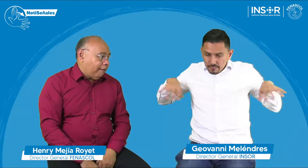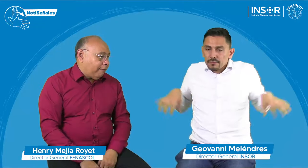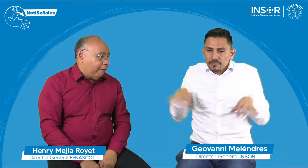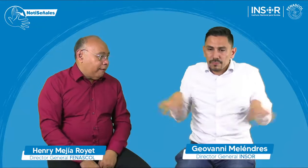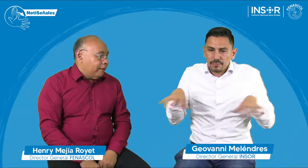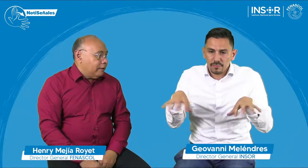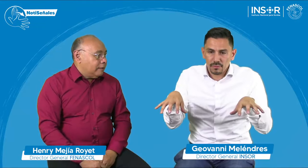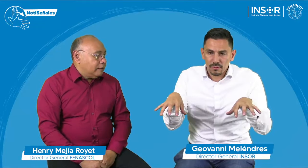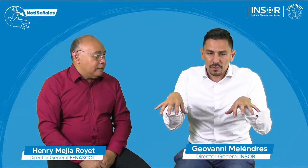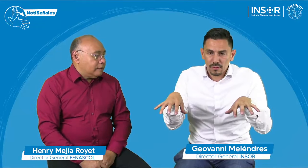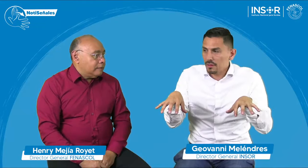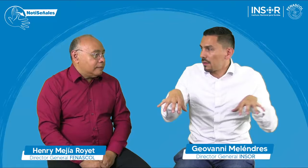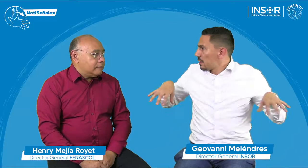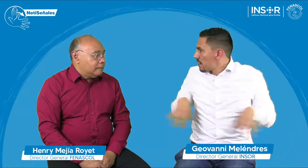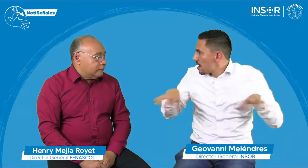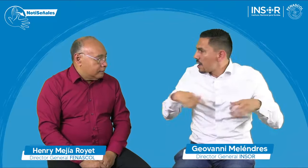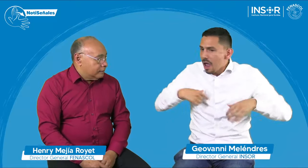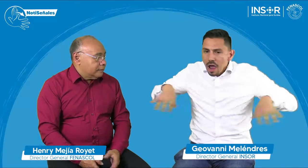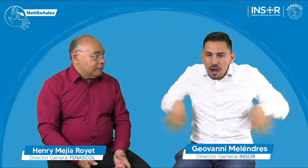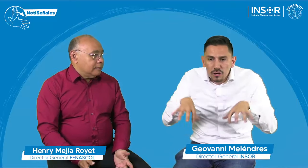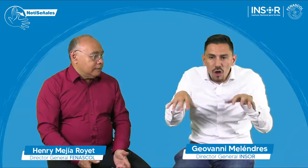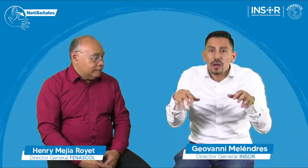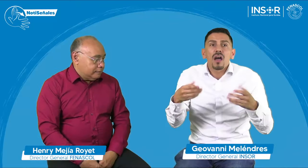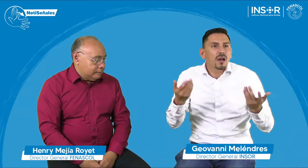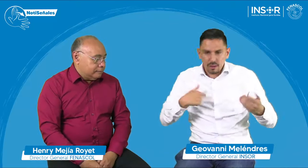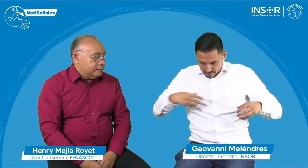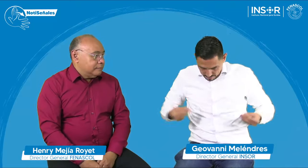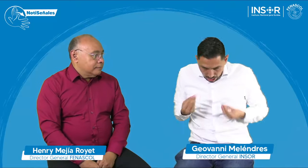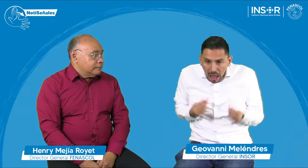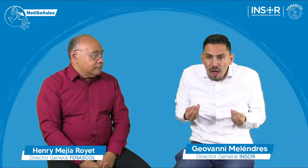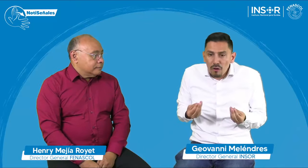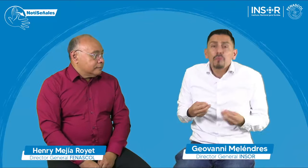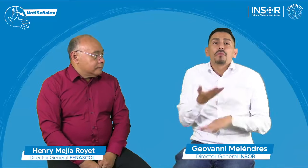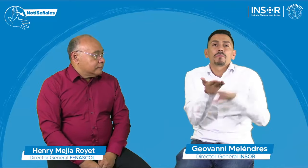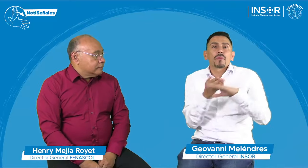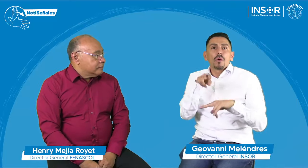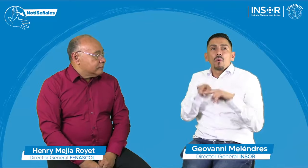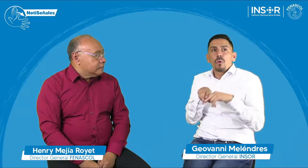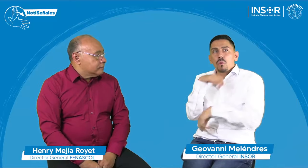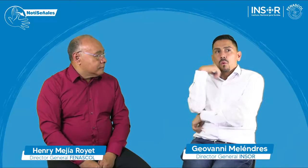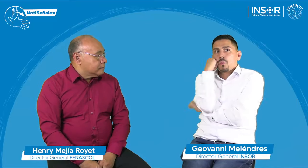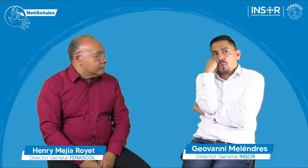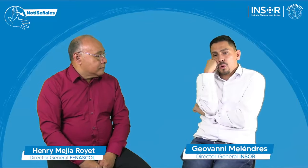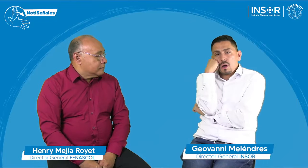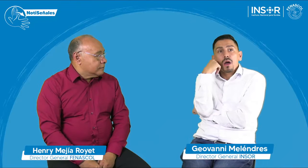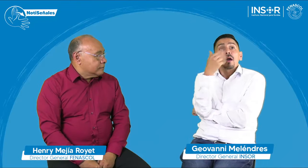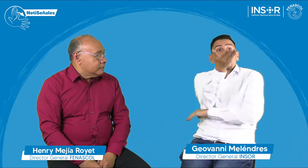responsabilidades no solamente a exigir también es los deberes lo que yo hago no hay